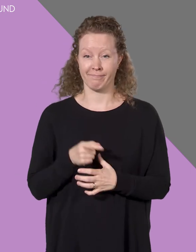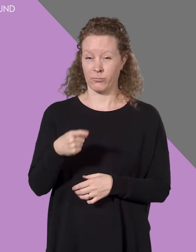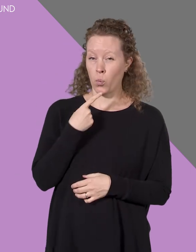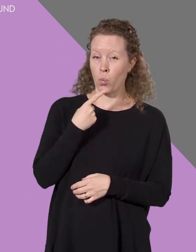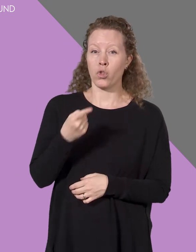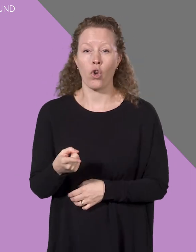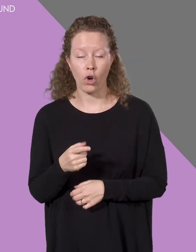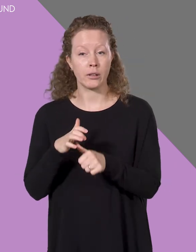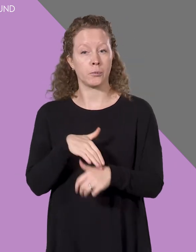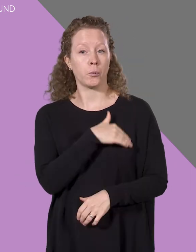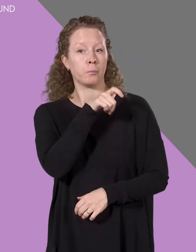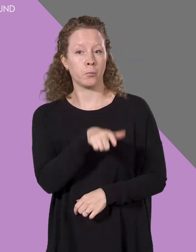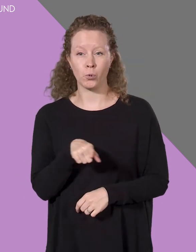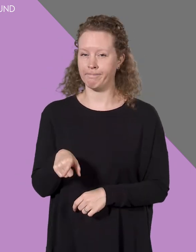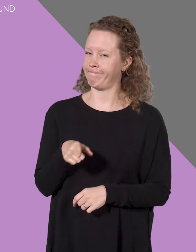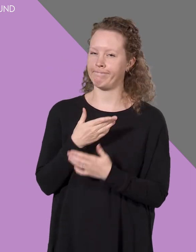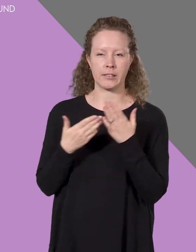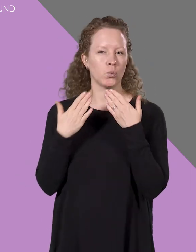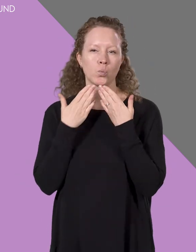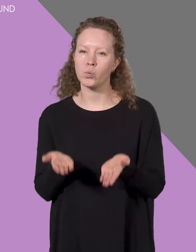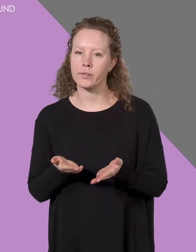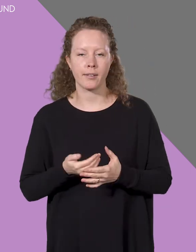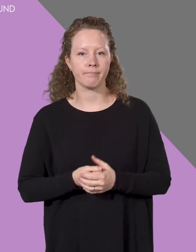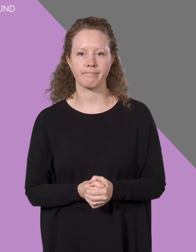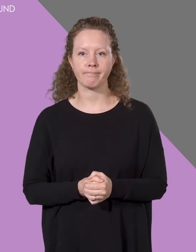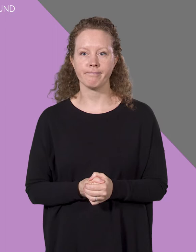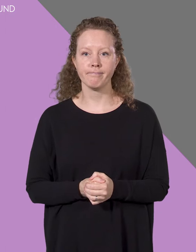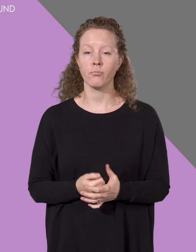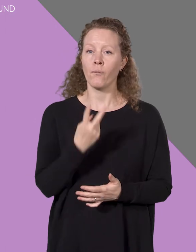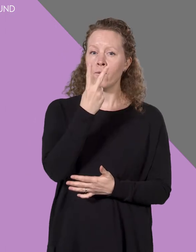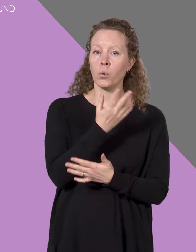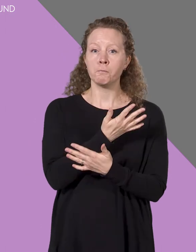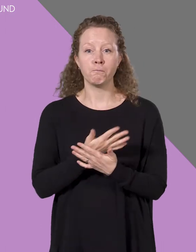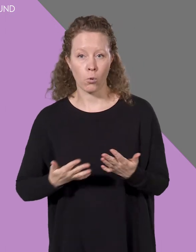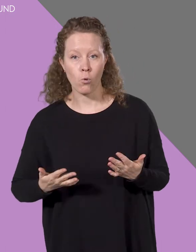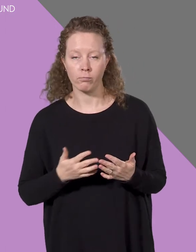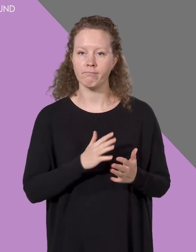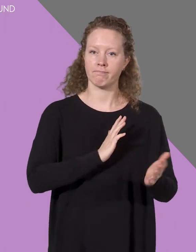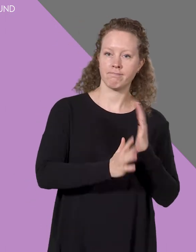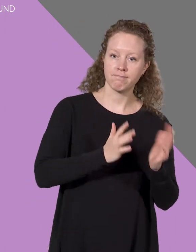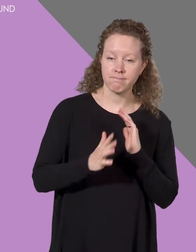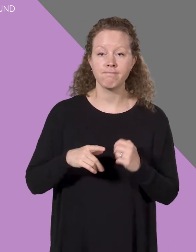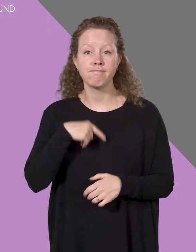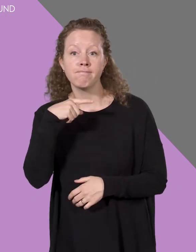Detta godkänner Diskrimineringsombudsmannen inte. I framtiden ska betydelsen av tvåspråkighet i form av ett tecknat -